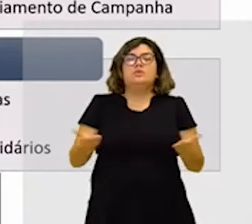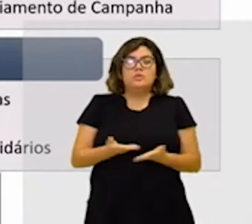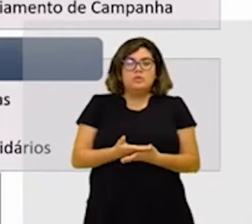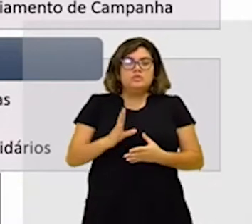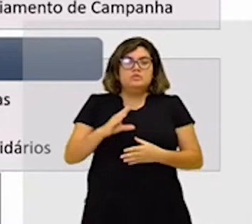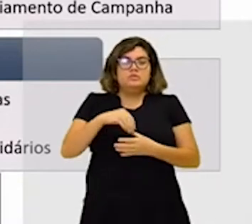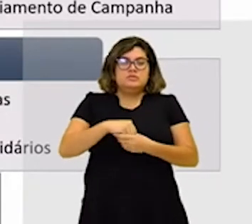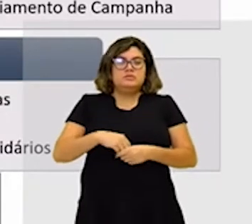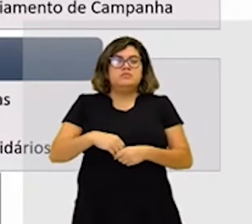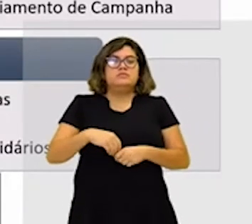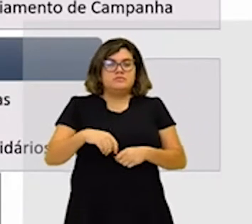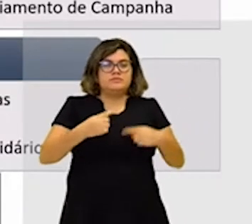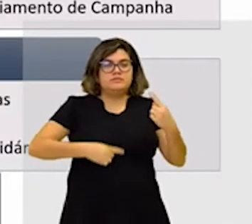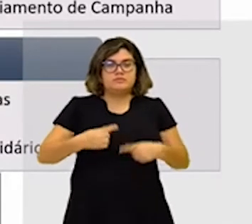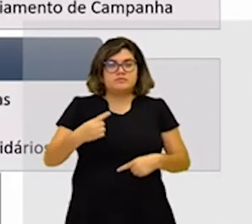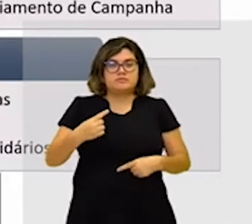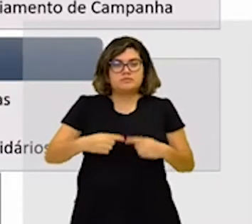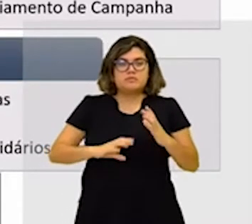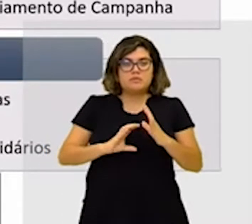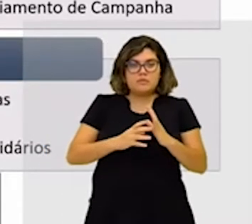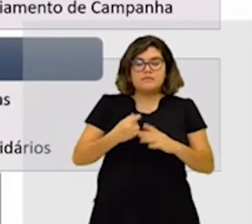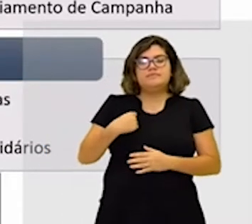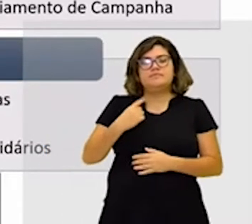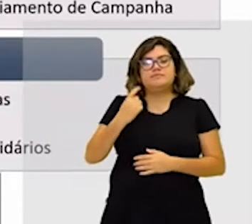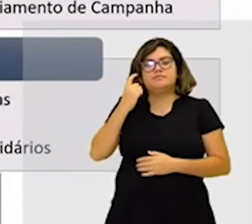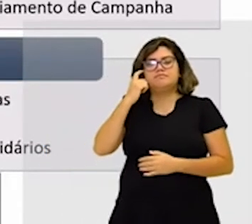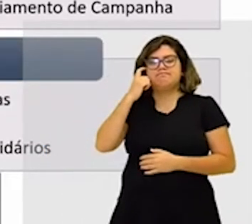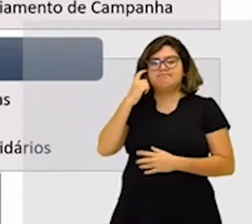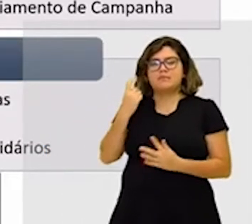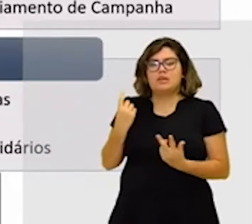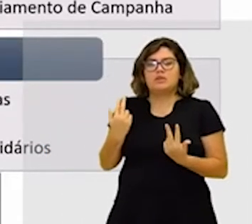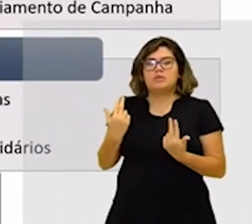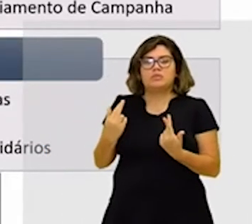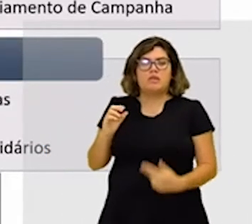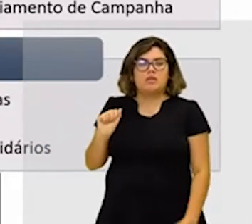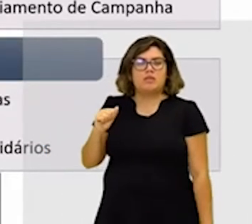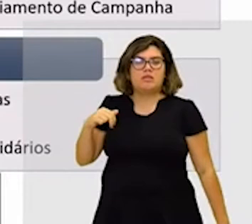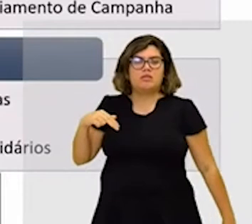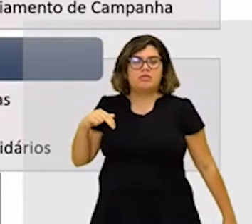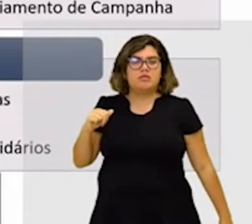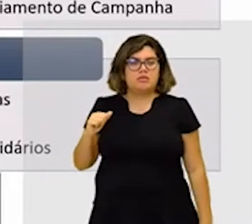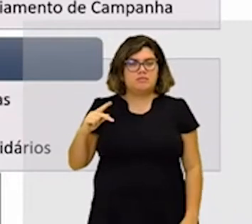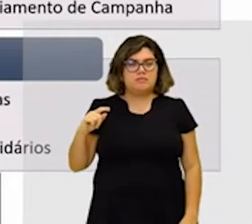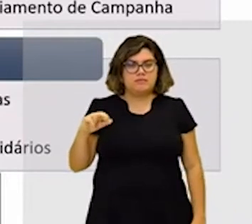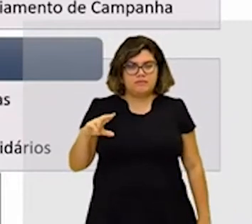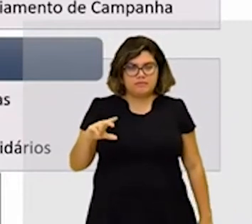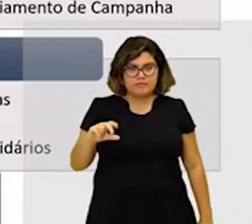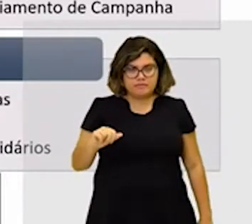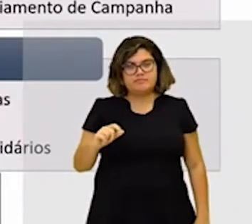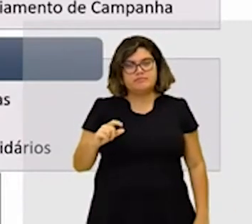políticos penso exatamente como a doutora Ana Cláudia Santana a respeito do ingresso sim